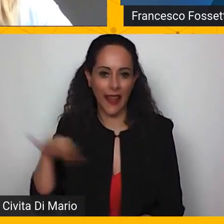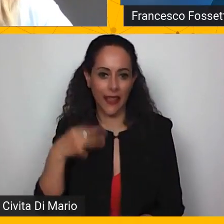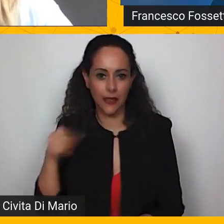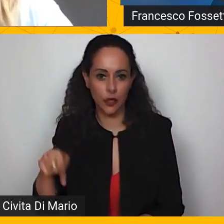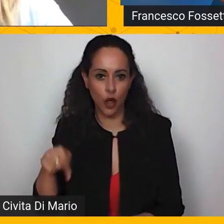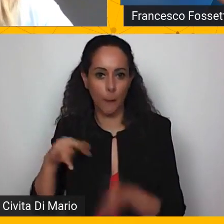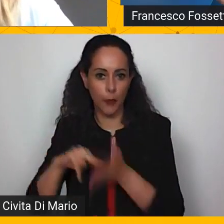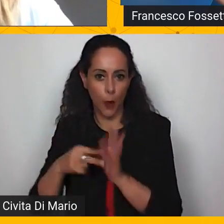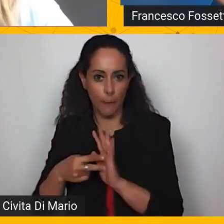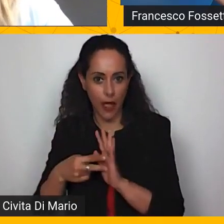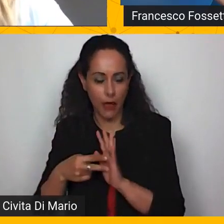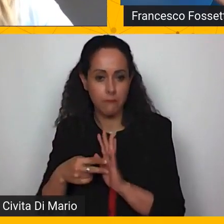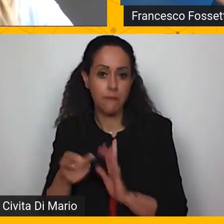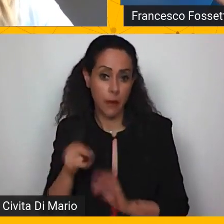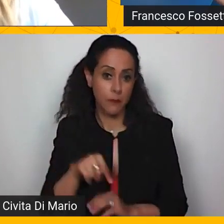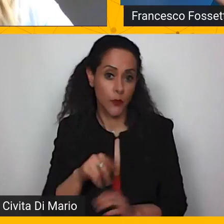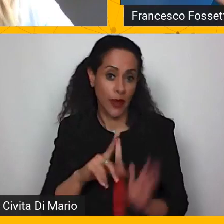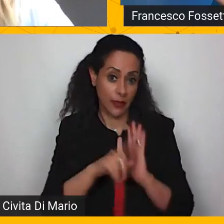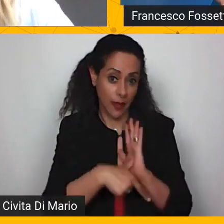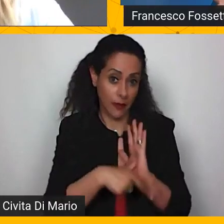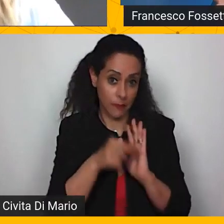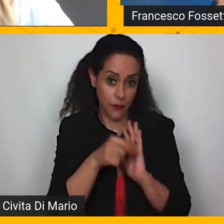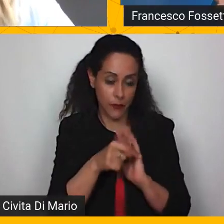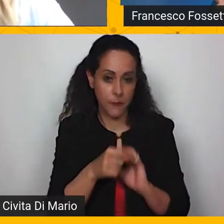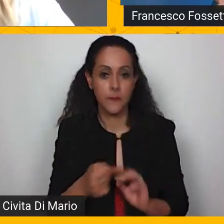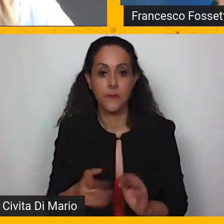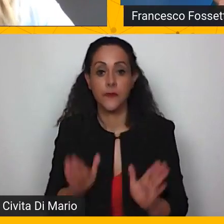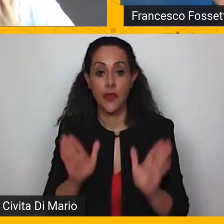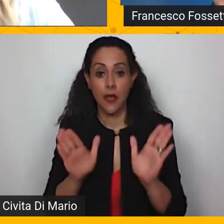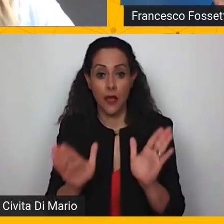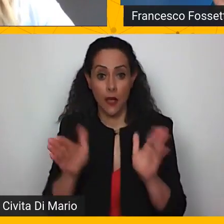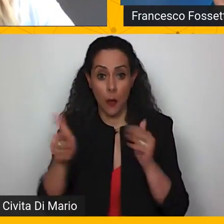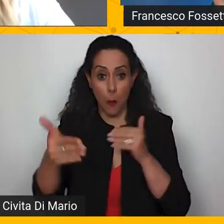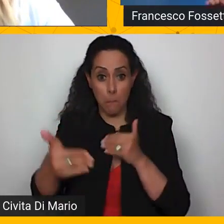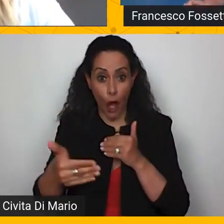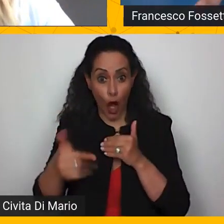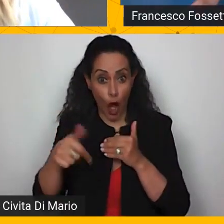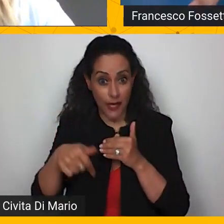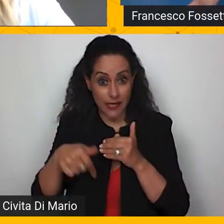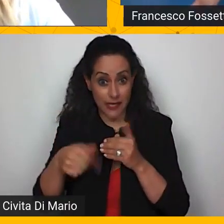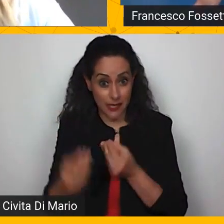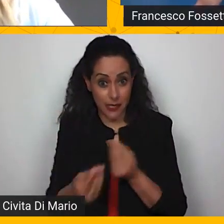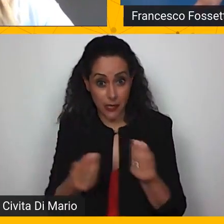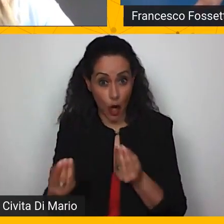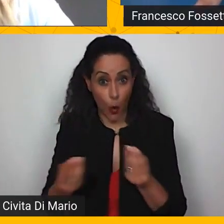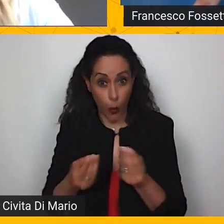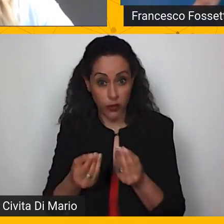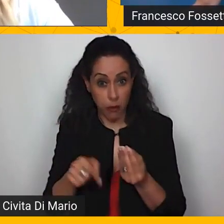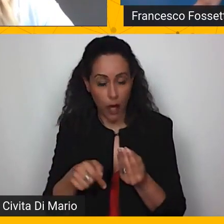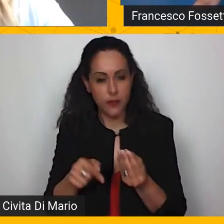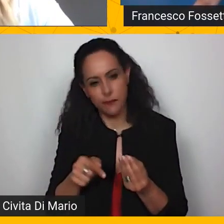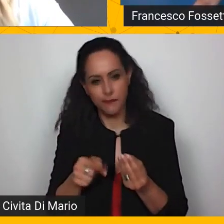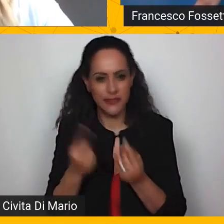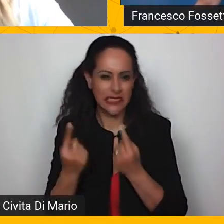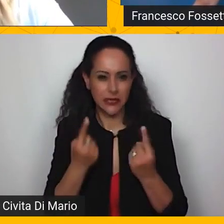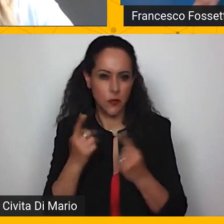carta di credito che si crea un potenziale problema. Per quanto riguarda invece le Lootbox lì